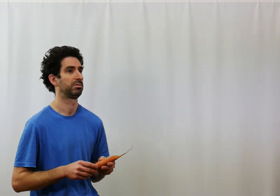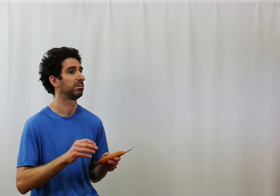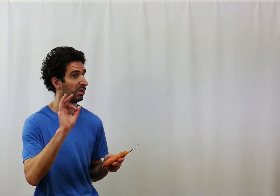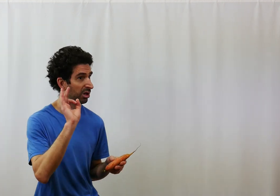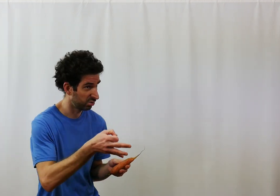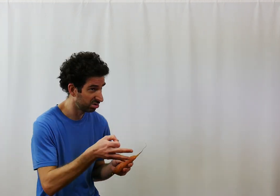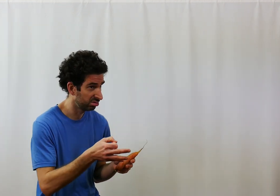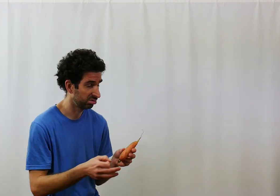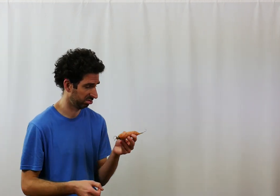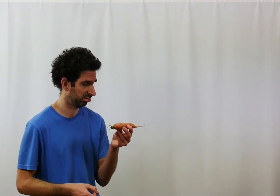Ah oui ?